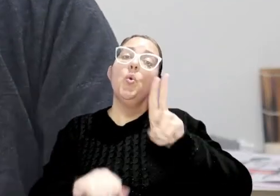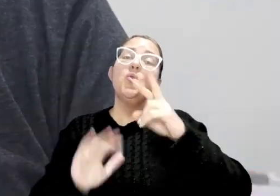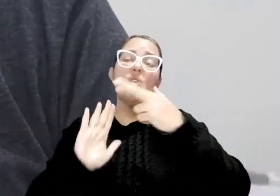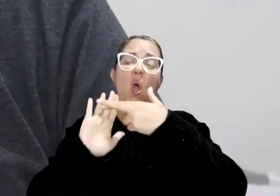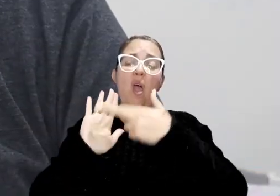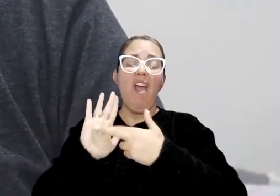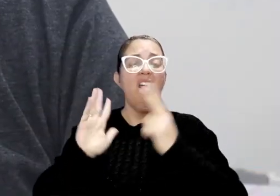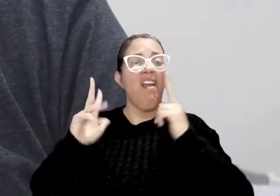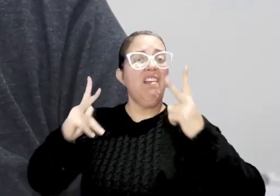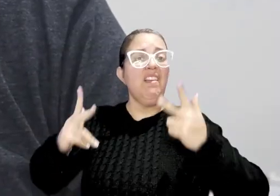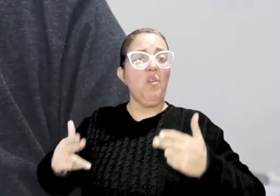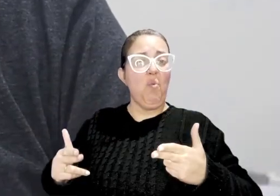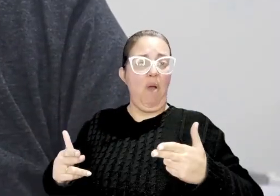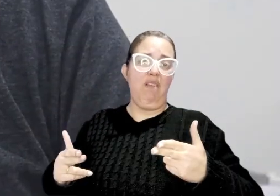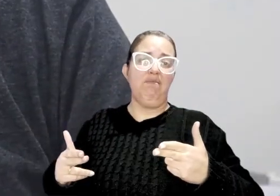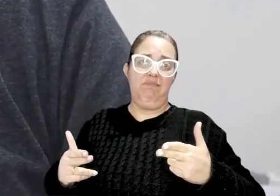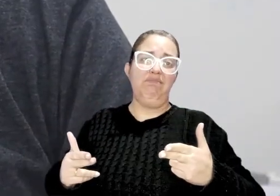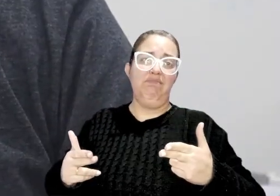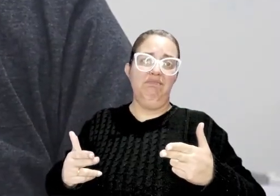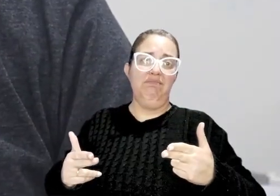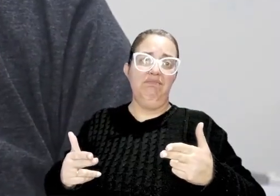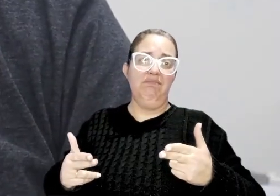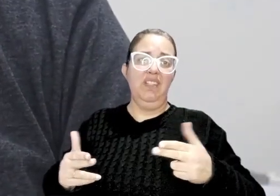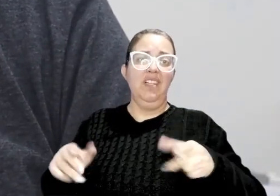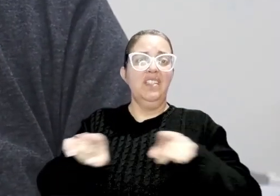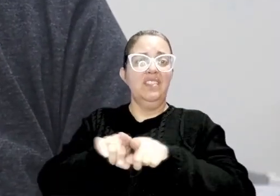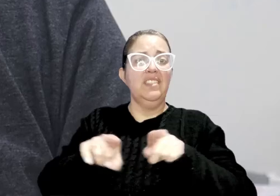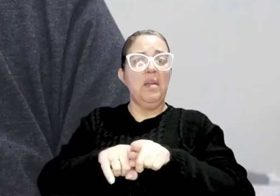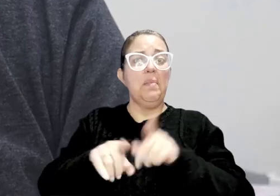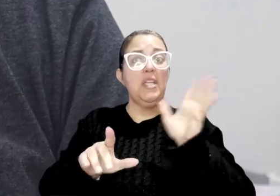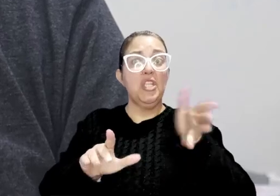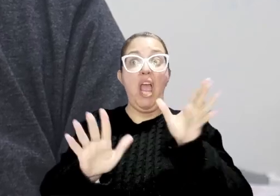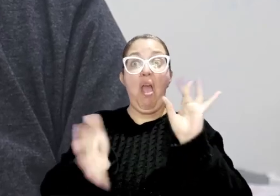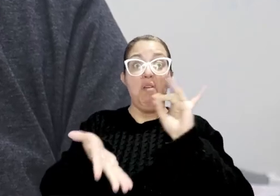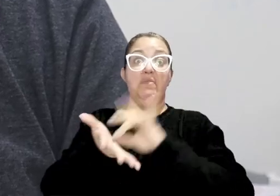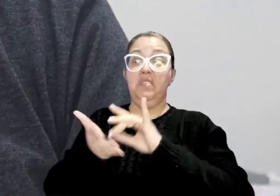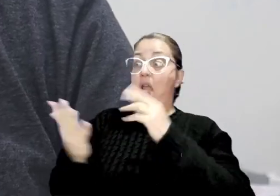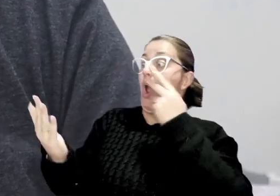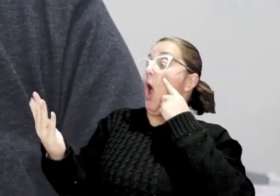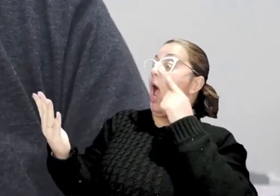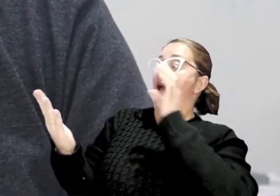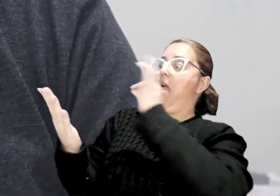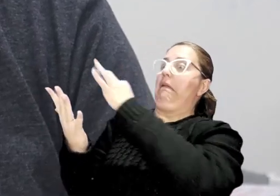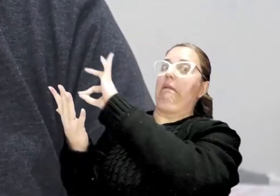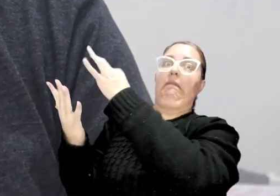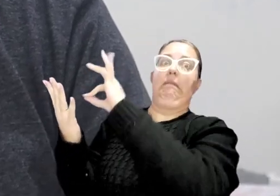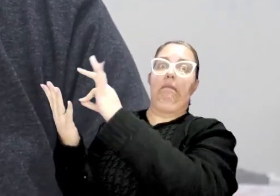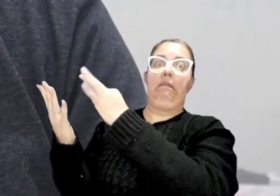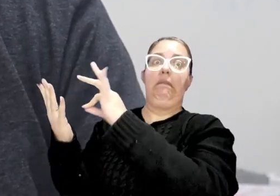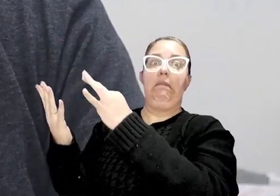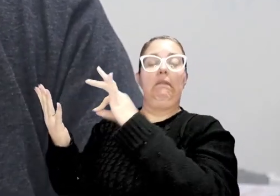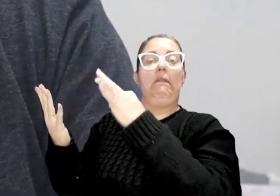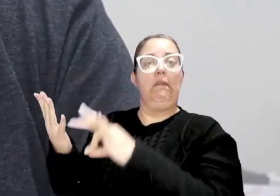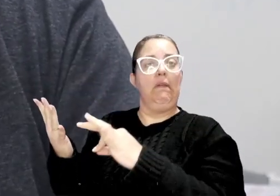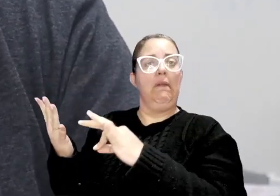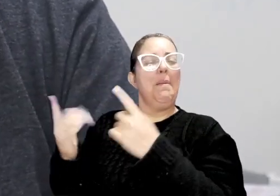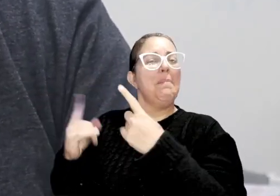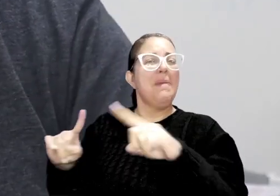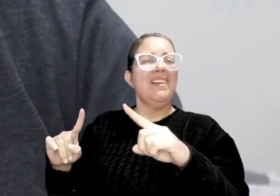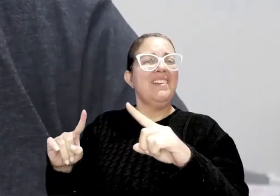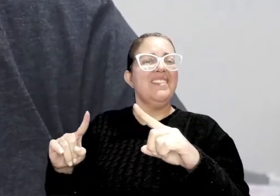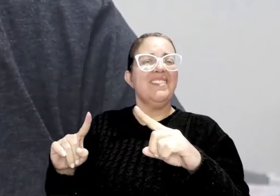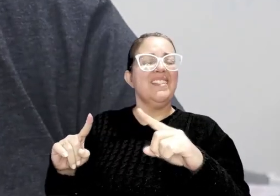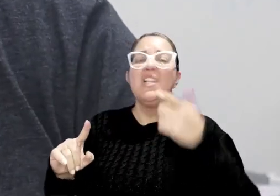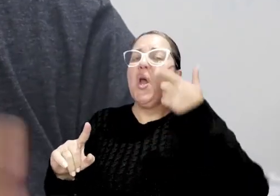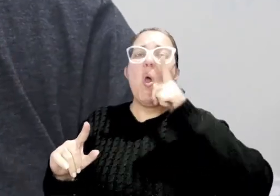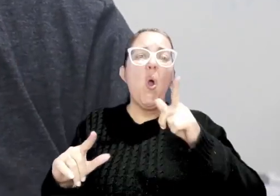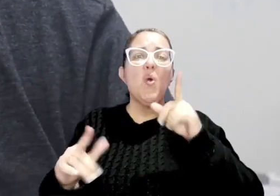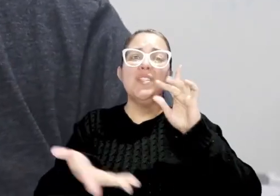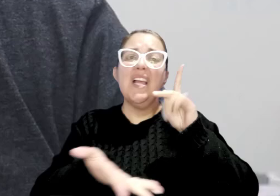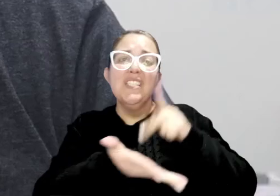predefinidos né E que costumam não atender à realidade da da vida local da complexidade